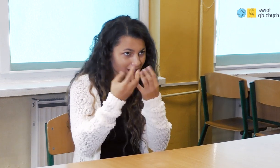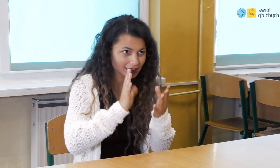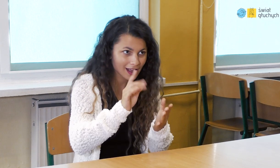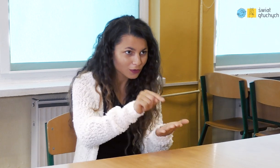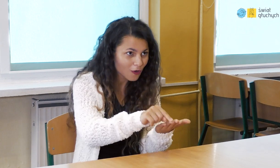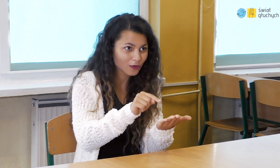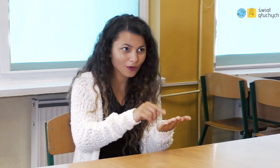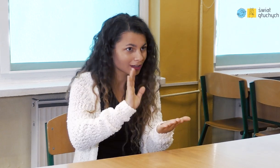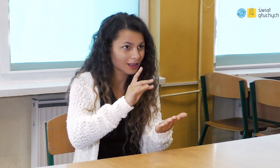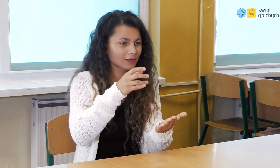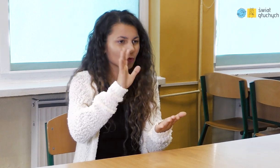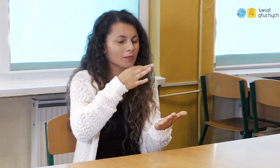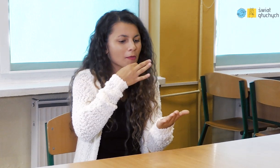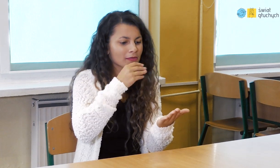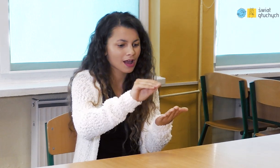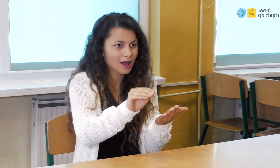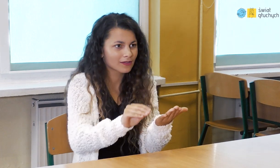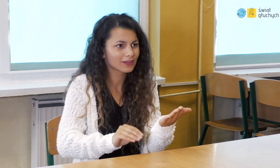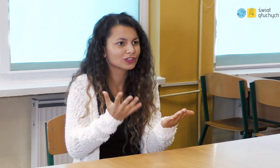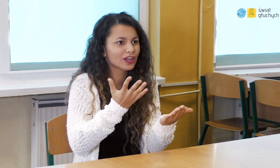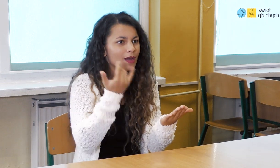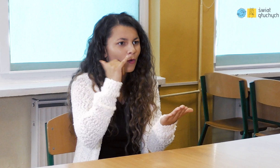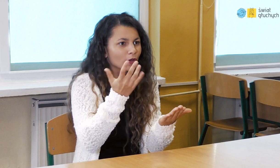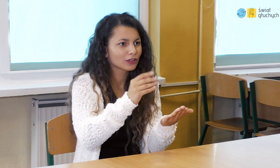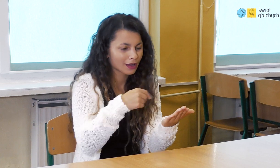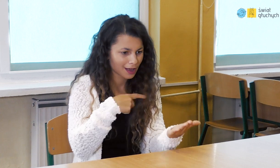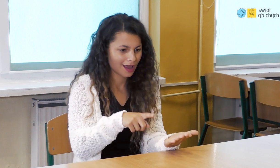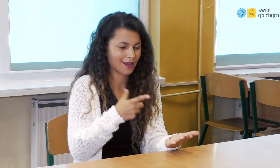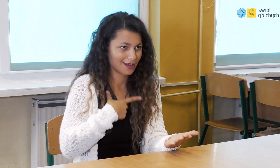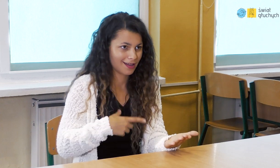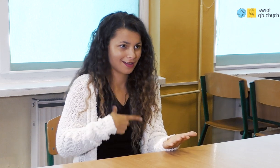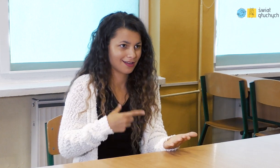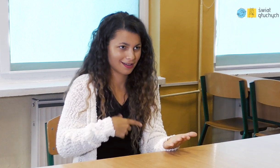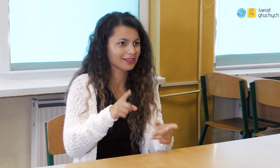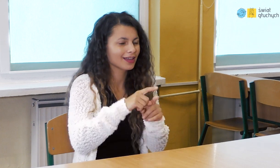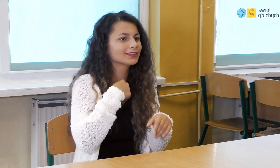Nie wiedziałam, dlaczego. Wyjaśniali mi, zwracali uwagę gdzie poprawić błędy.